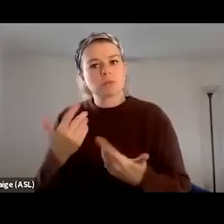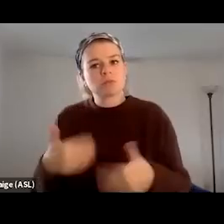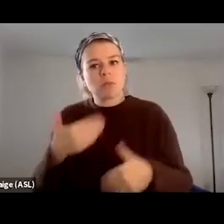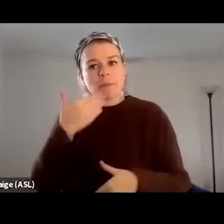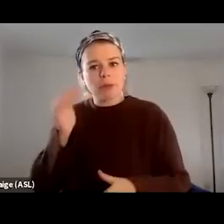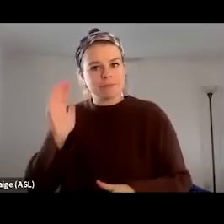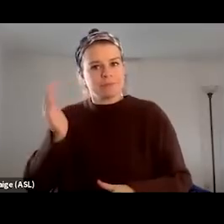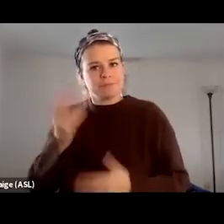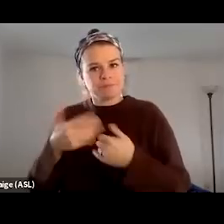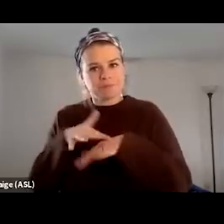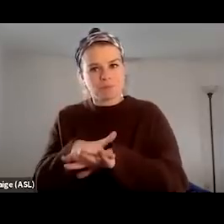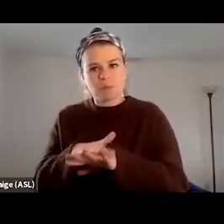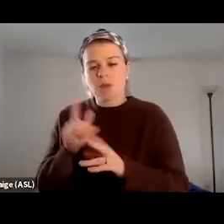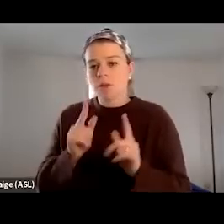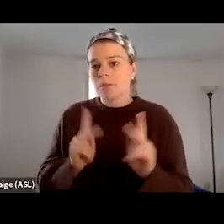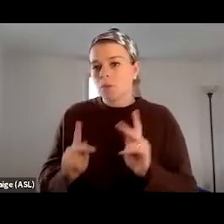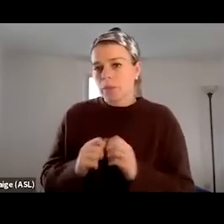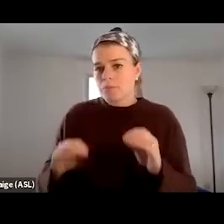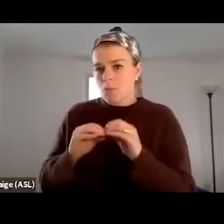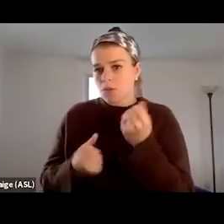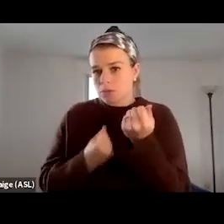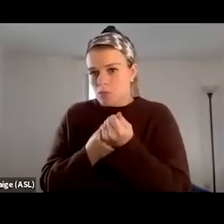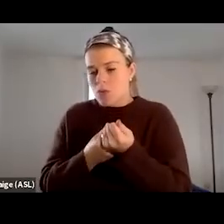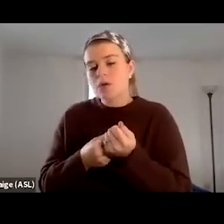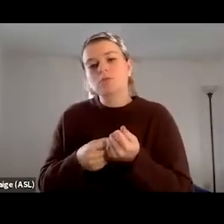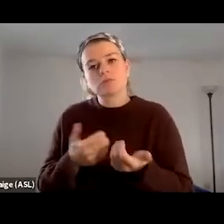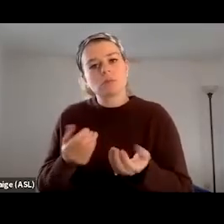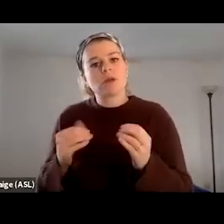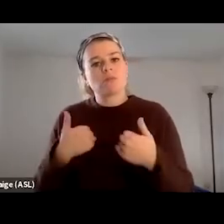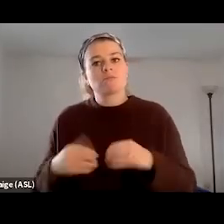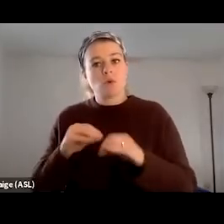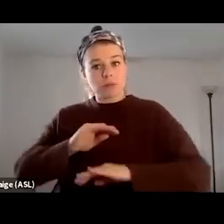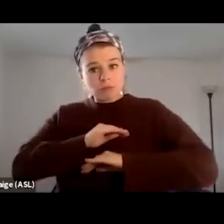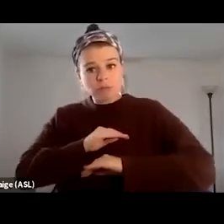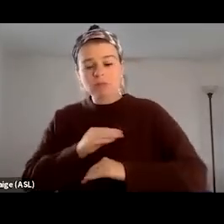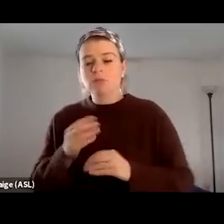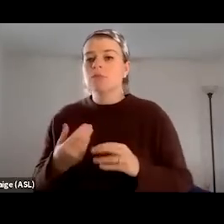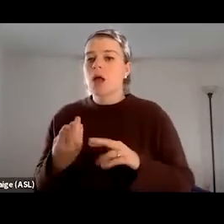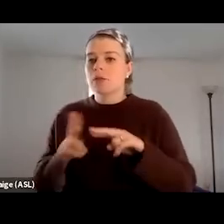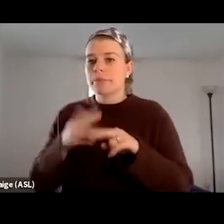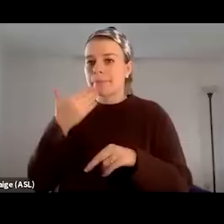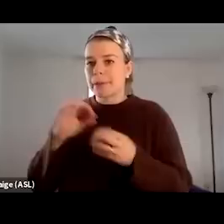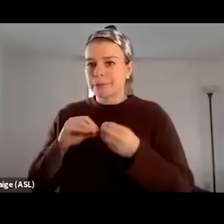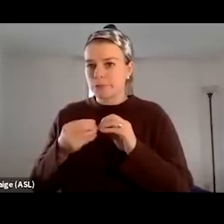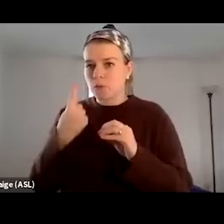Las personas con redes de apoyo más grandes y más satisfacción con sus redes tienen puntajes más altos en su escala de evaluación de recuperación,